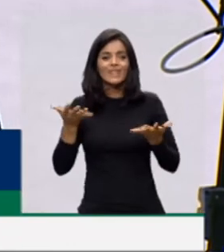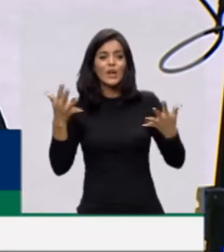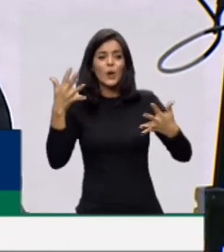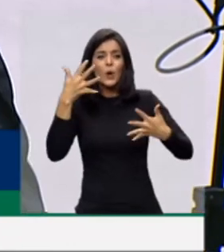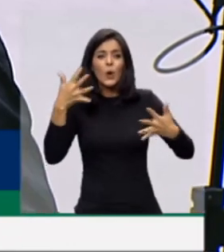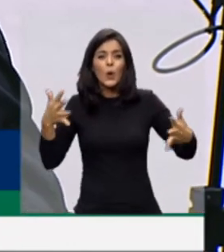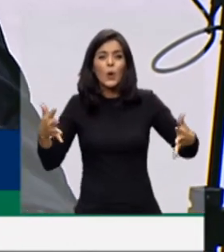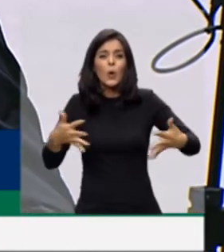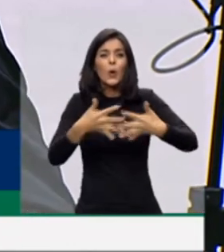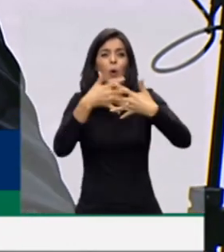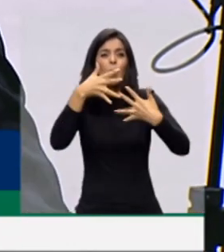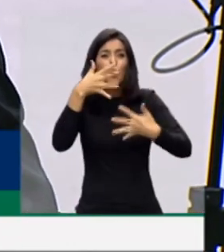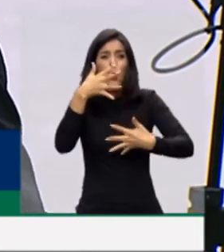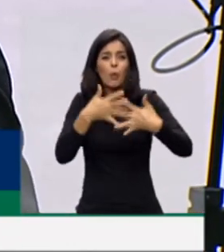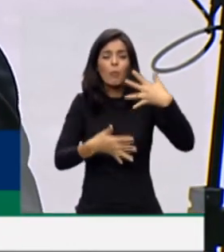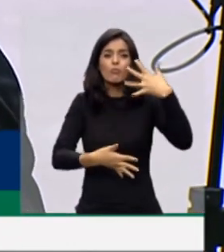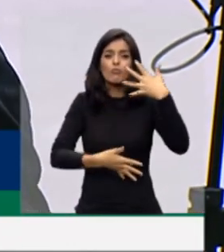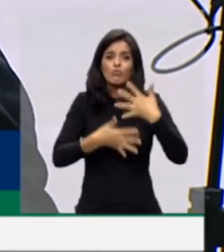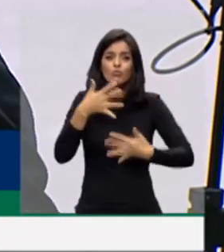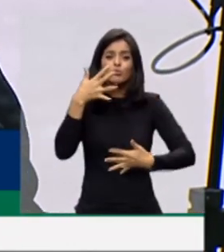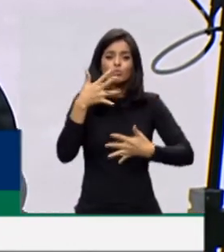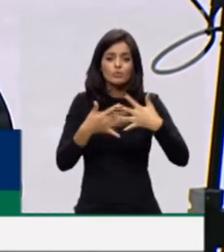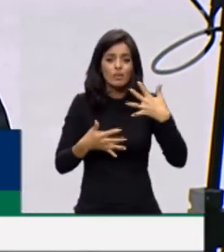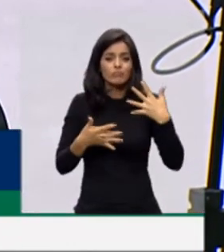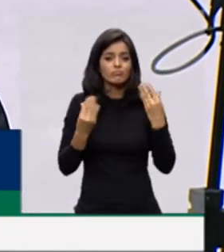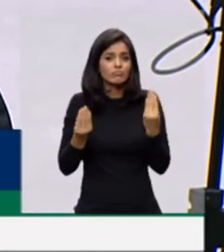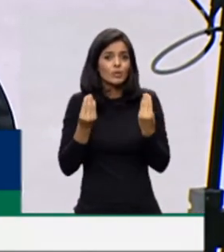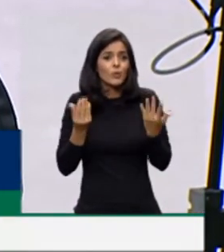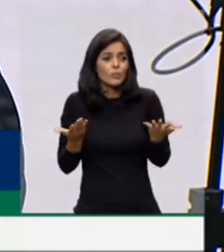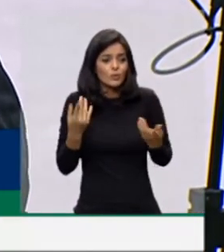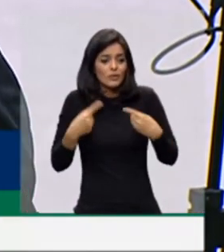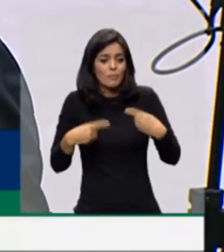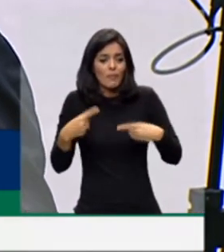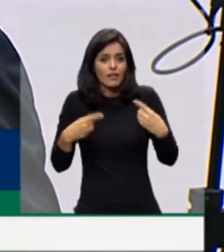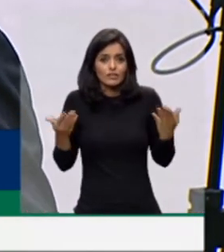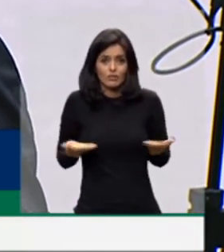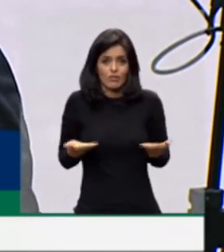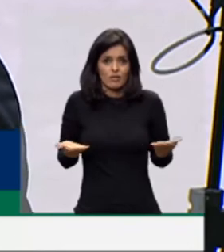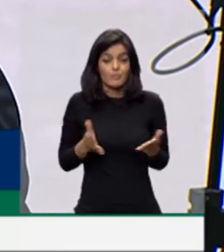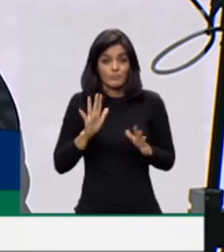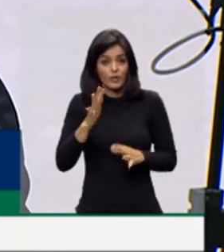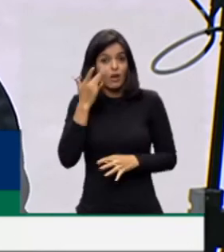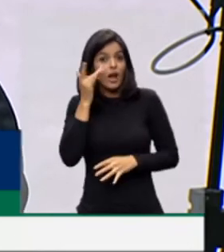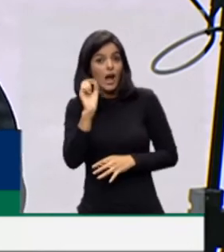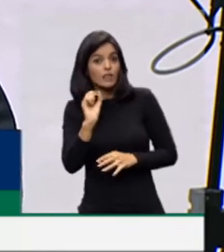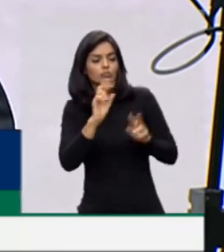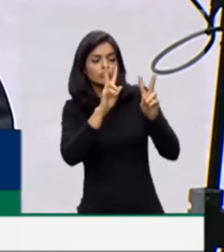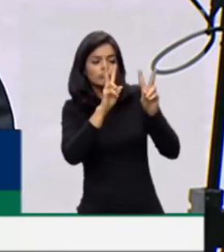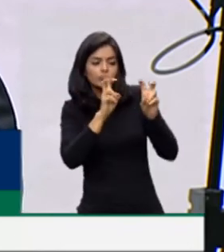12 LEIS, 12 LEIS DO SETOR ELÉ TRICO, E ELA ACABA CRIANDO UMA CONFUSÃO MUITO GRANDE AQUI NA FORMA COMO NÓS ESTAMOS FAZENDO ESSE DEBATE. NÓS